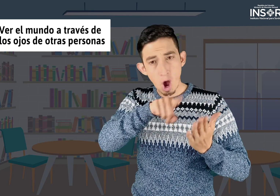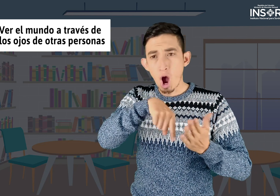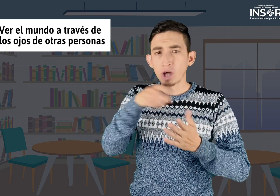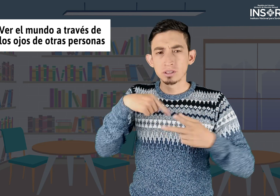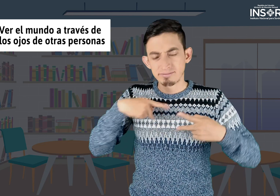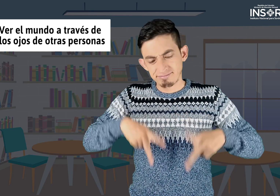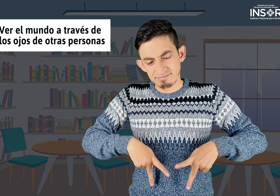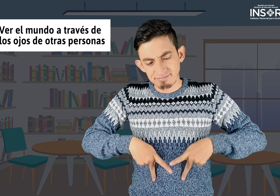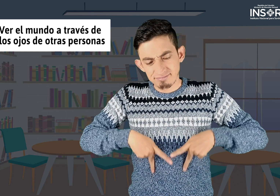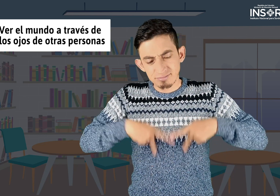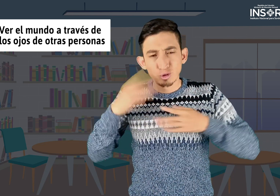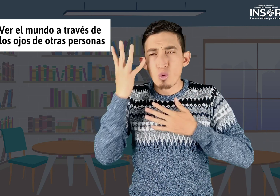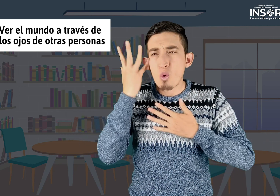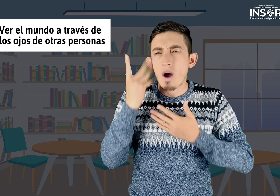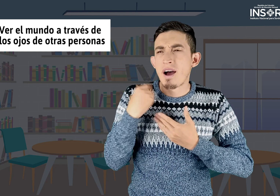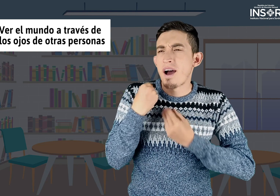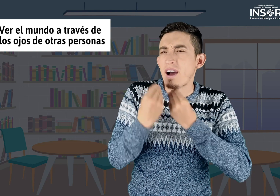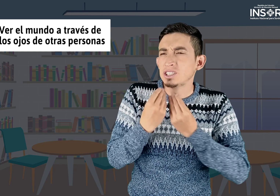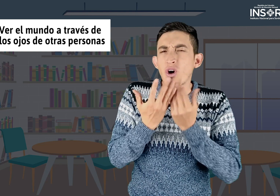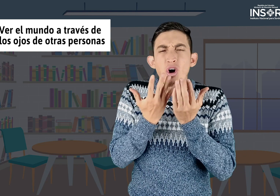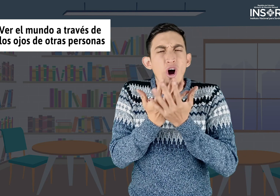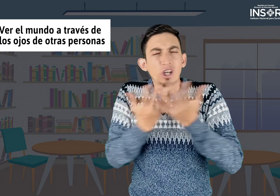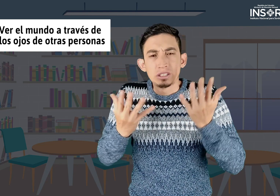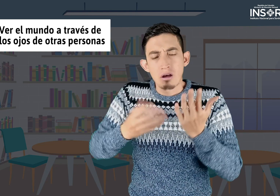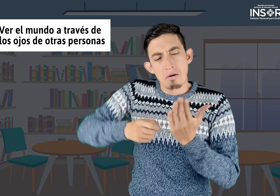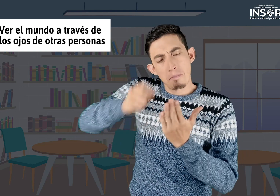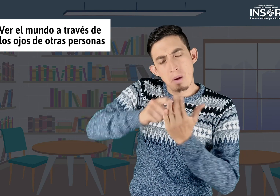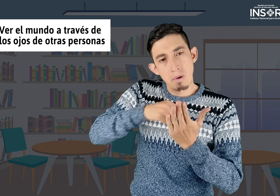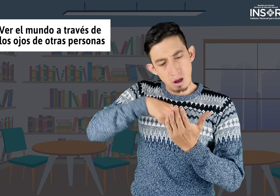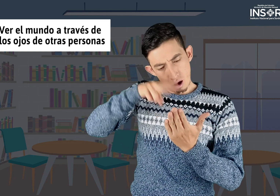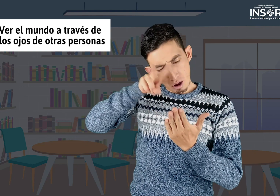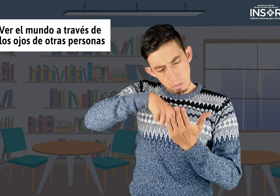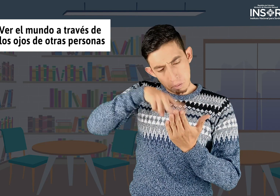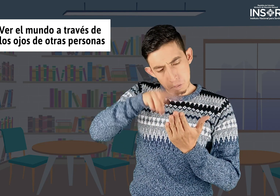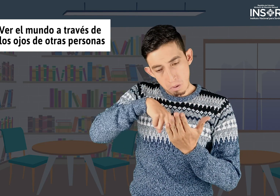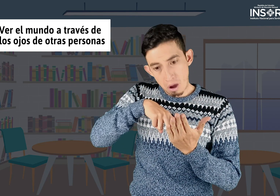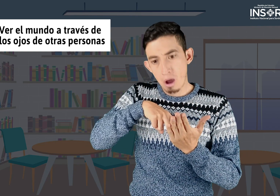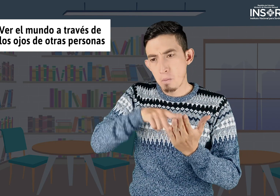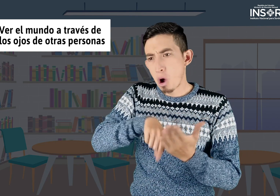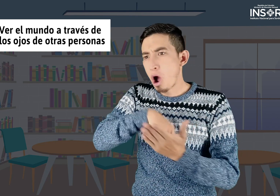o aquellos que relatan parte de su vida;